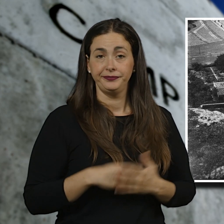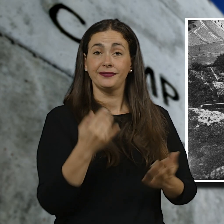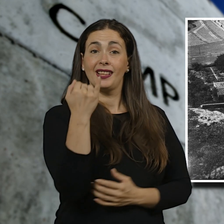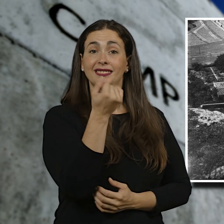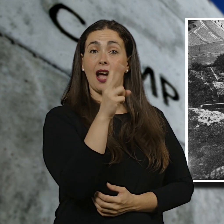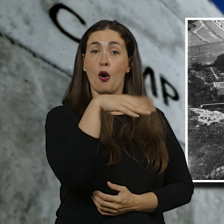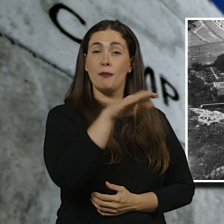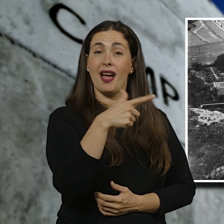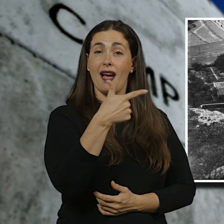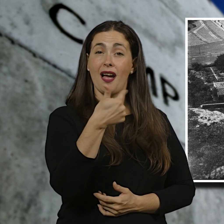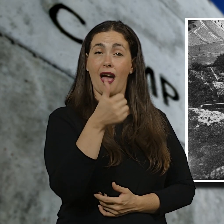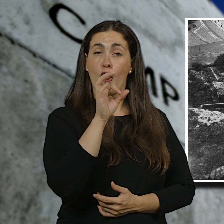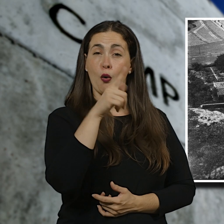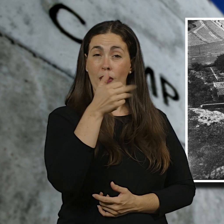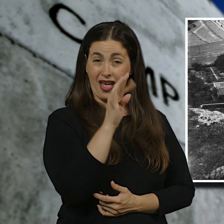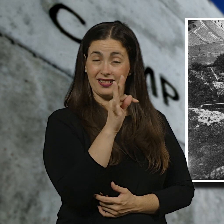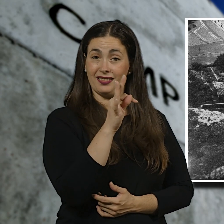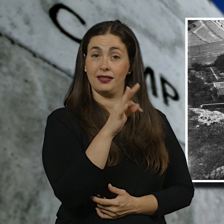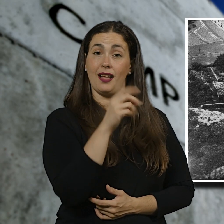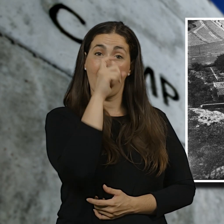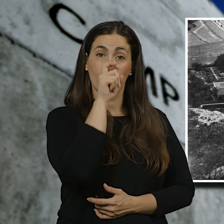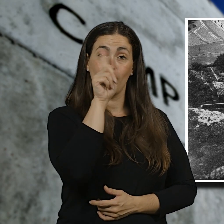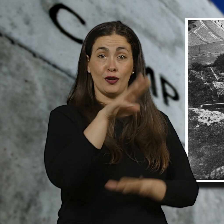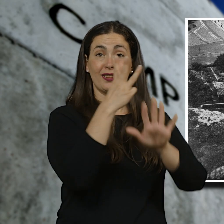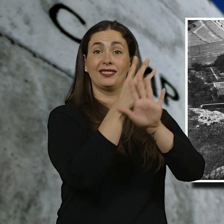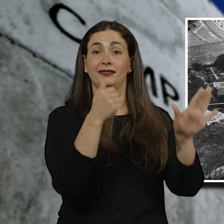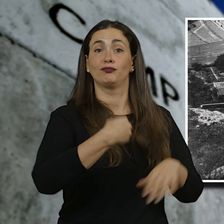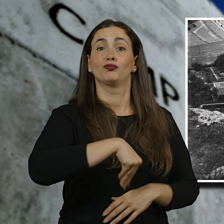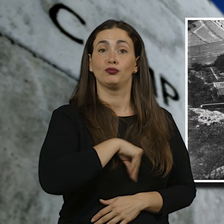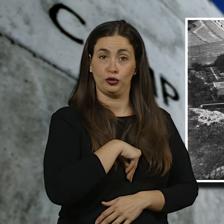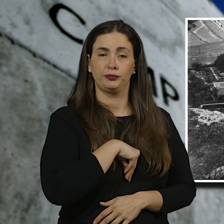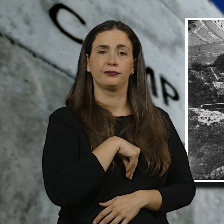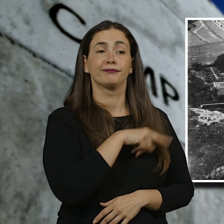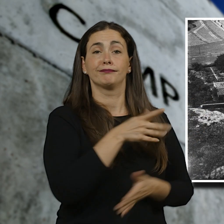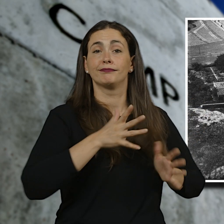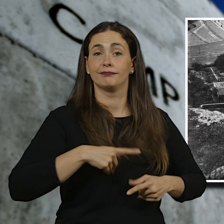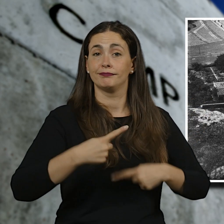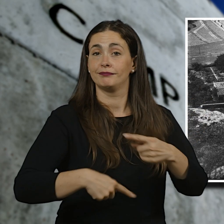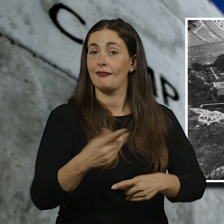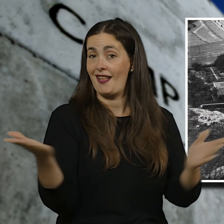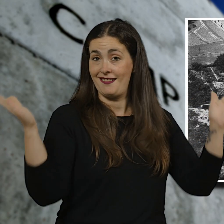La mort sense hereus de Jaume Galobart el 1936 va suposar, acabada la guerra,